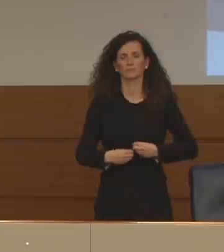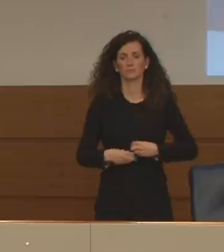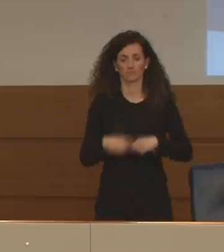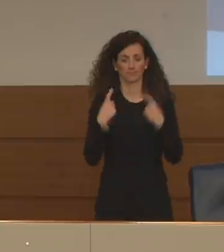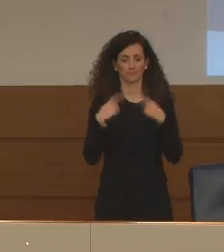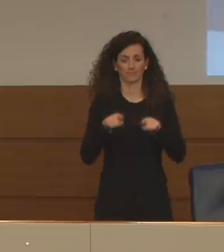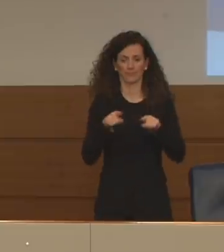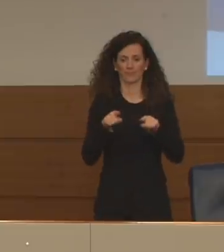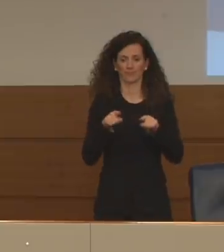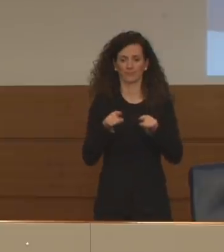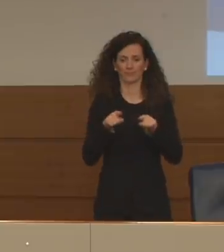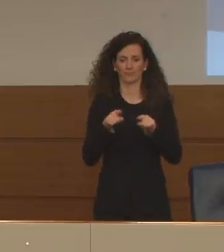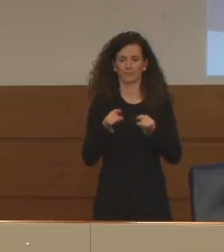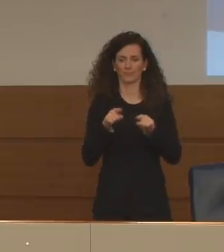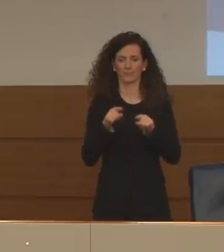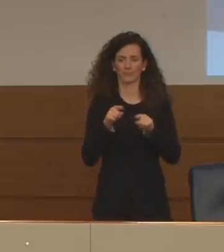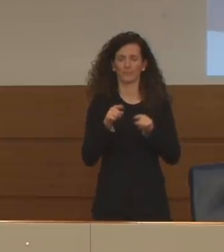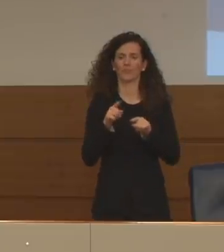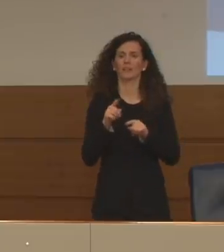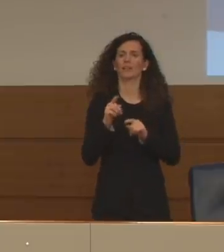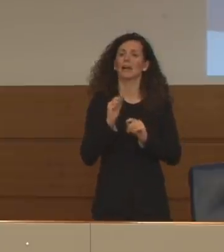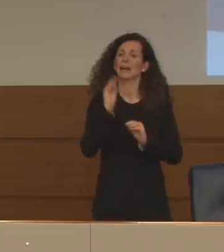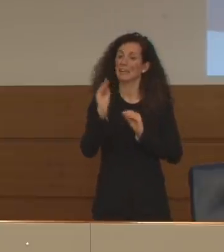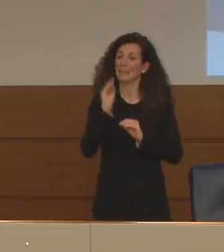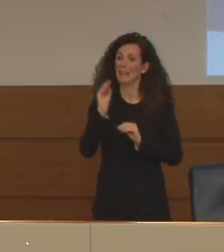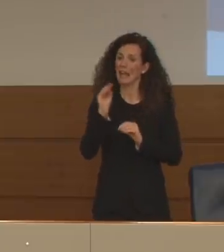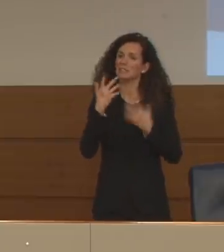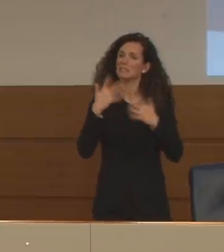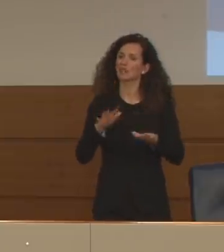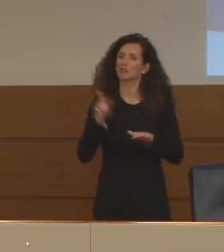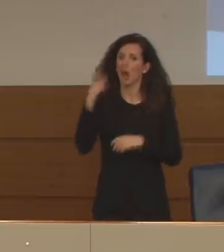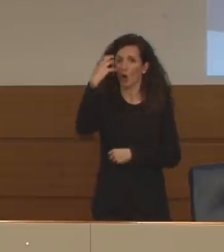valutazione del governo ti posso dire che noi stiamo elaborando